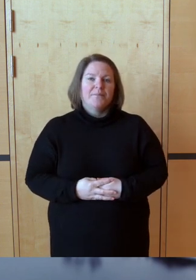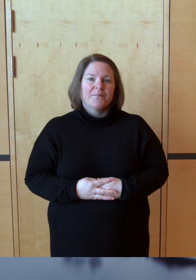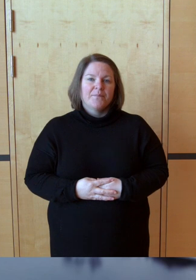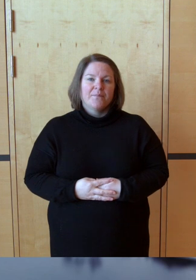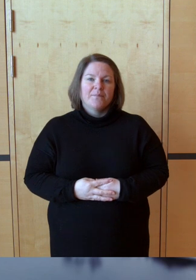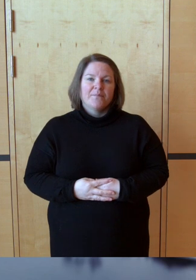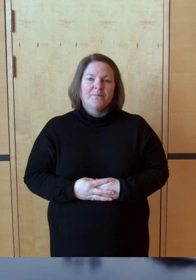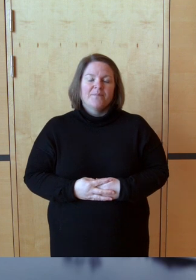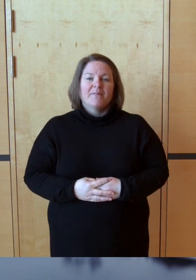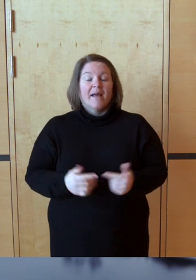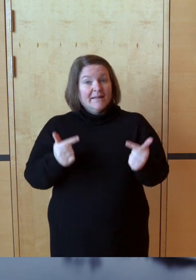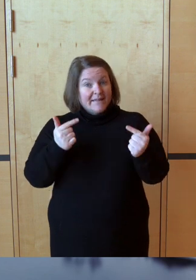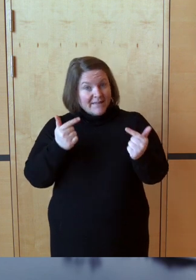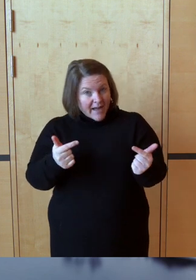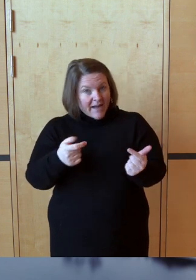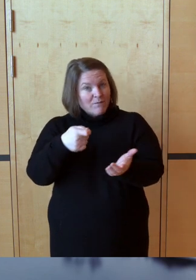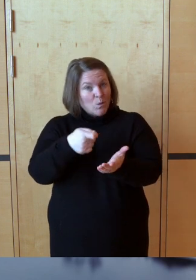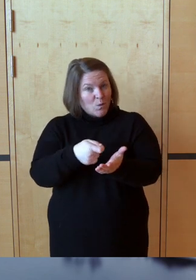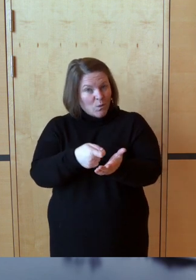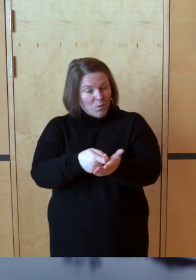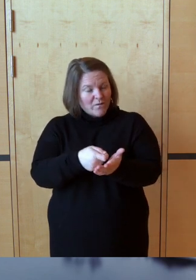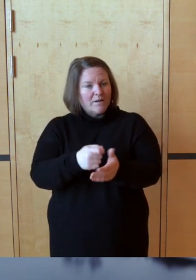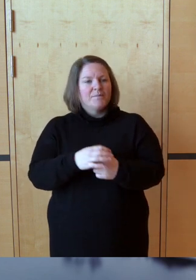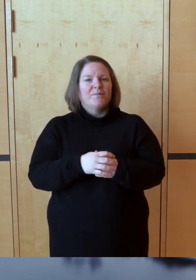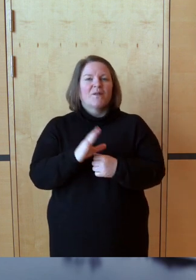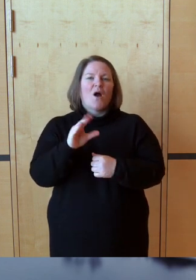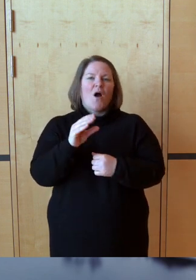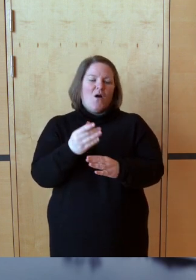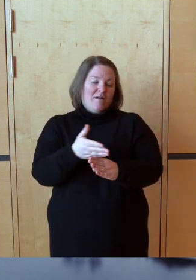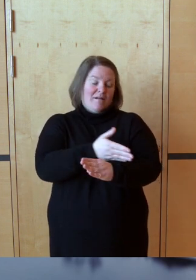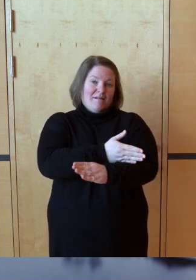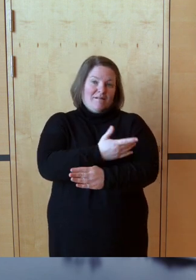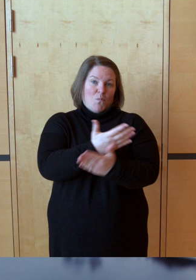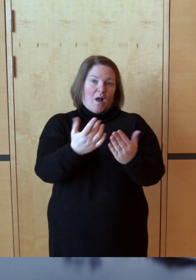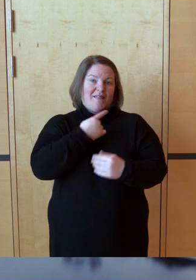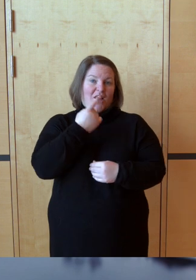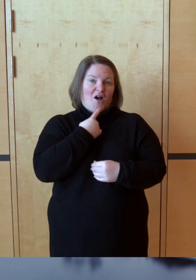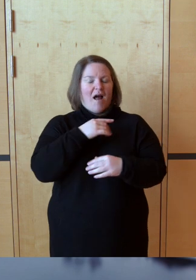Tack för ordet jag många talar det här för mig har ju både det